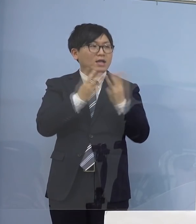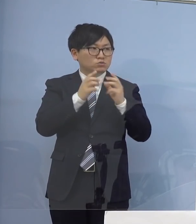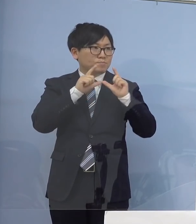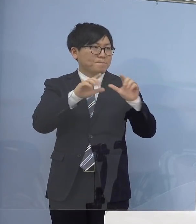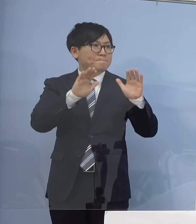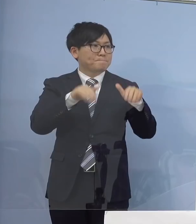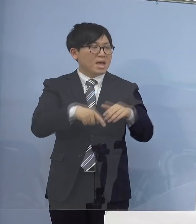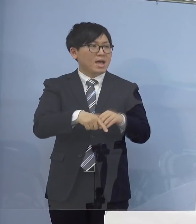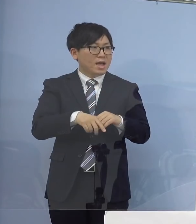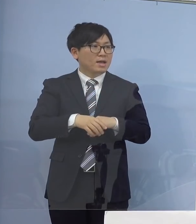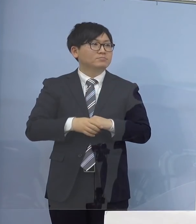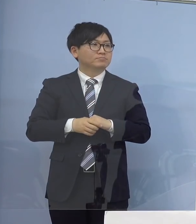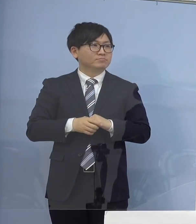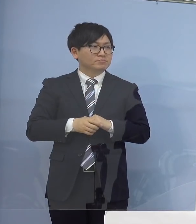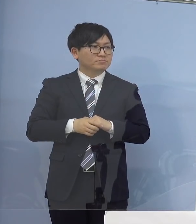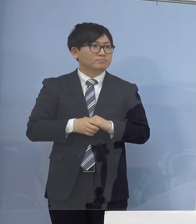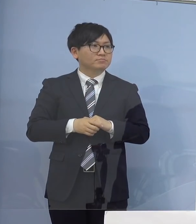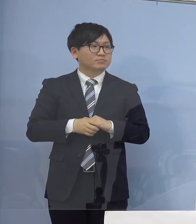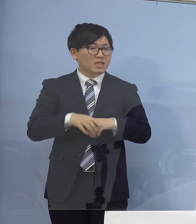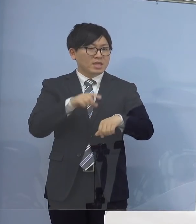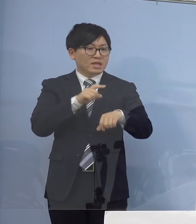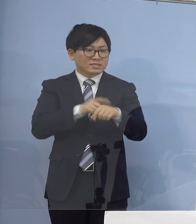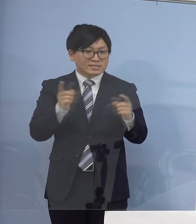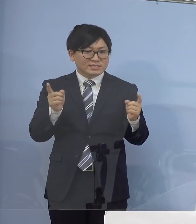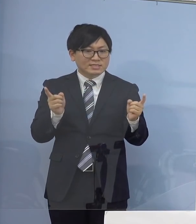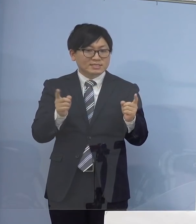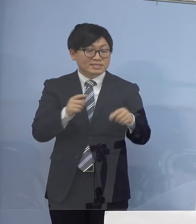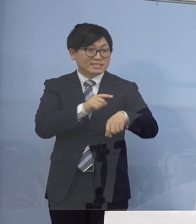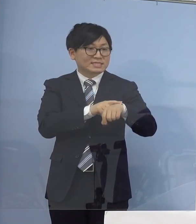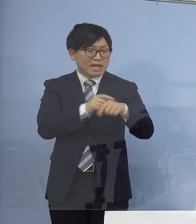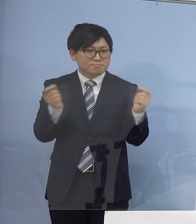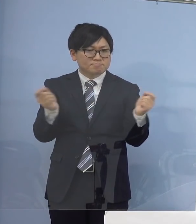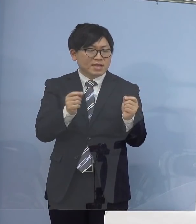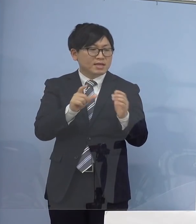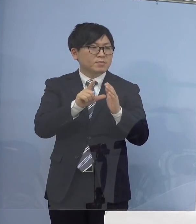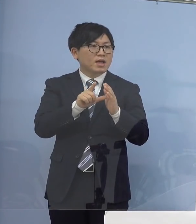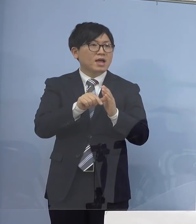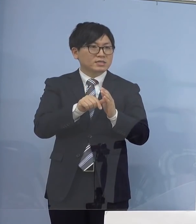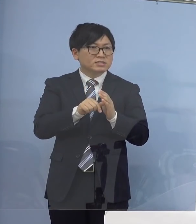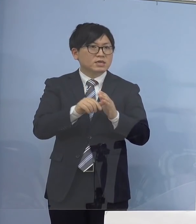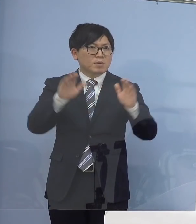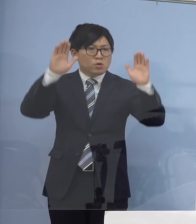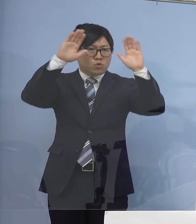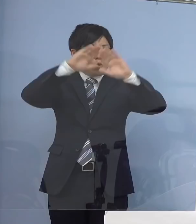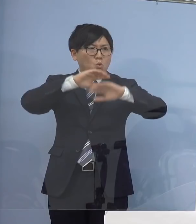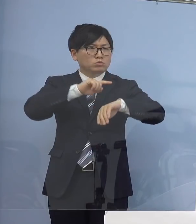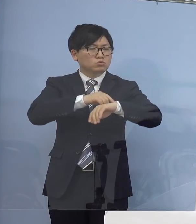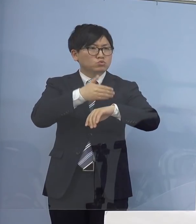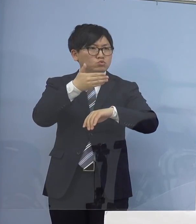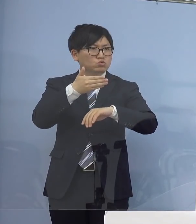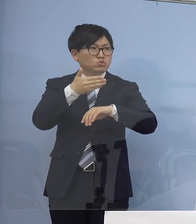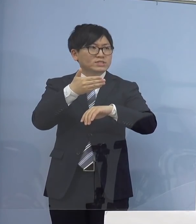というのは時短の場合は 夜9時以降に営業している皆さん方に9時にしてくれと